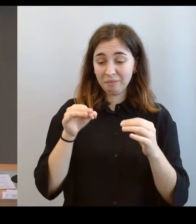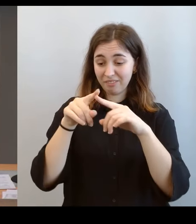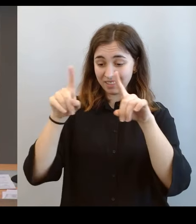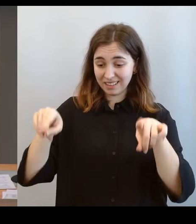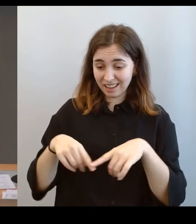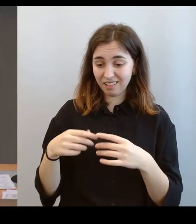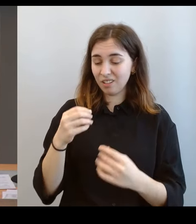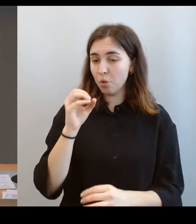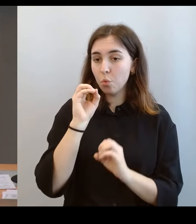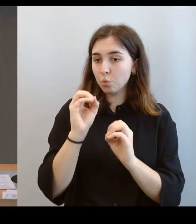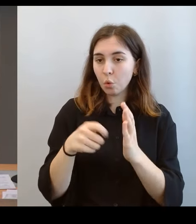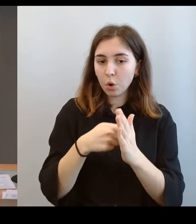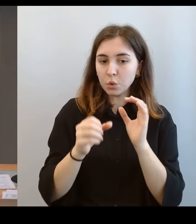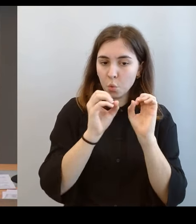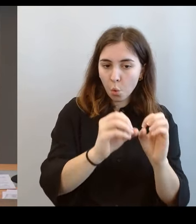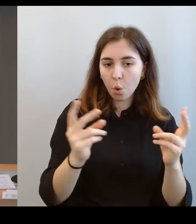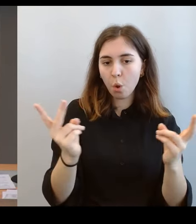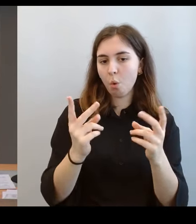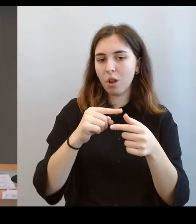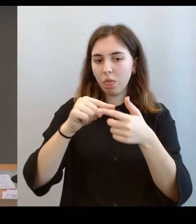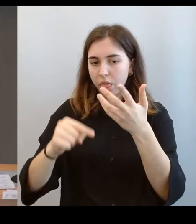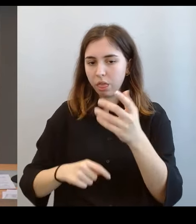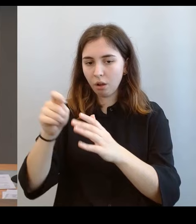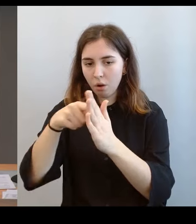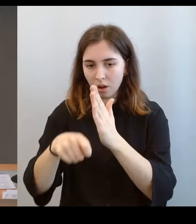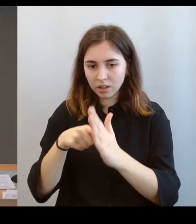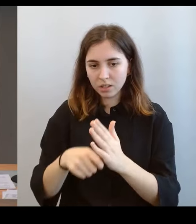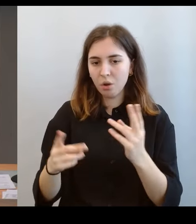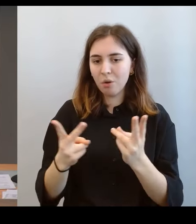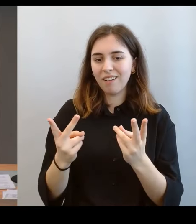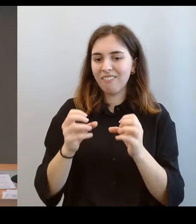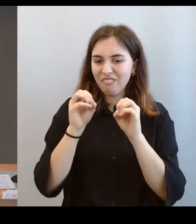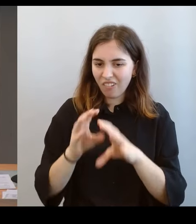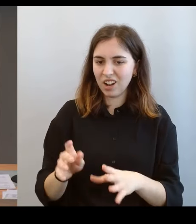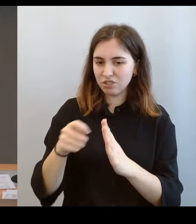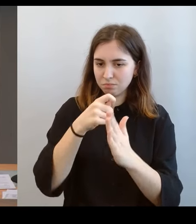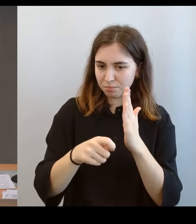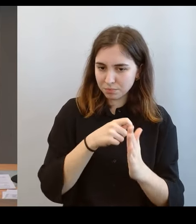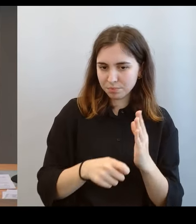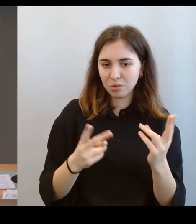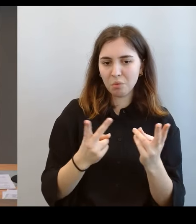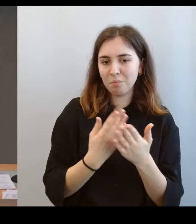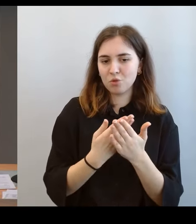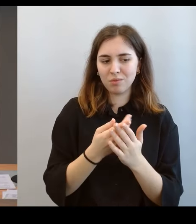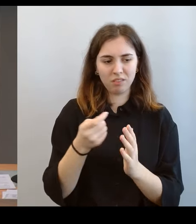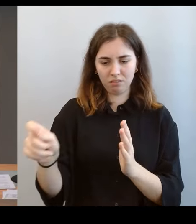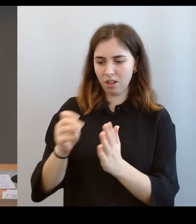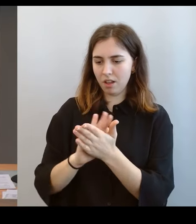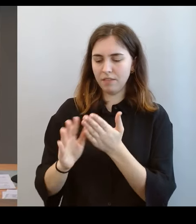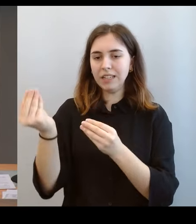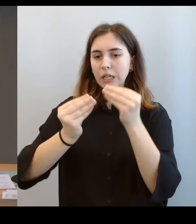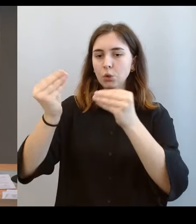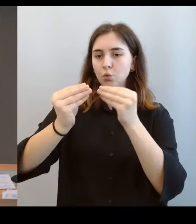Anders als durch ein Kreuz gekennzeichnet oder mit zusätzlichen Bemerkungen oder Kennzeichnungen sind ungültig.